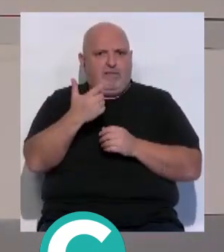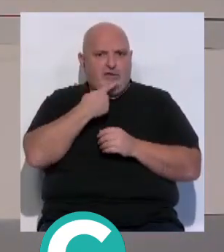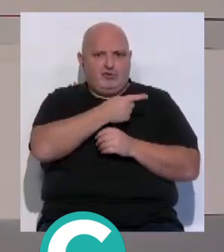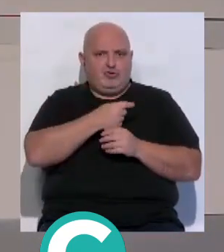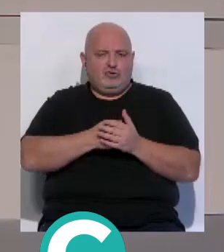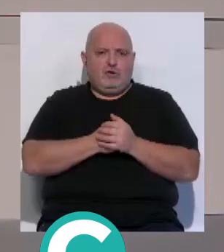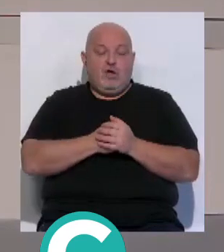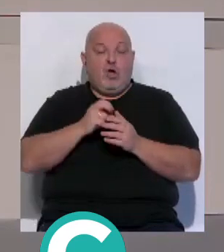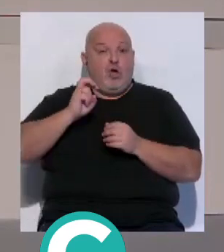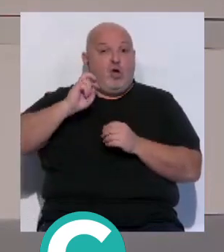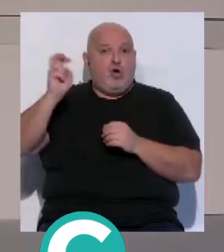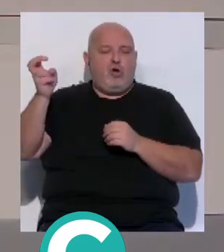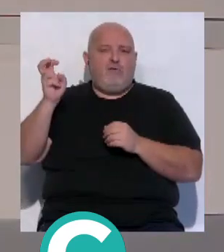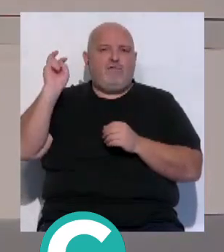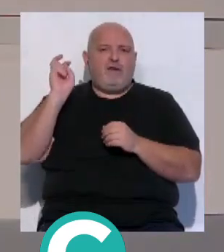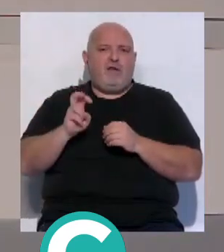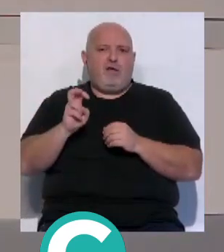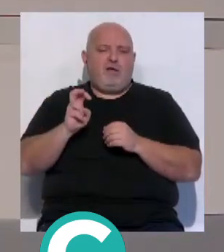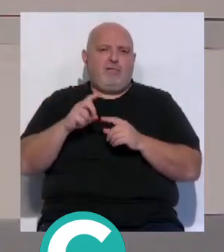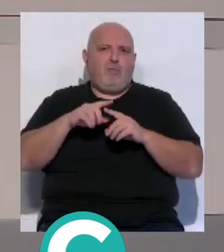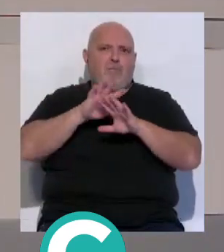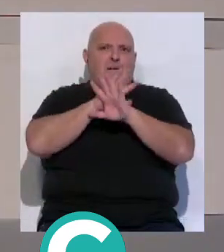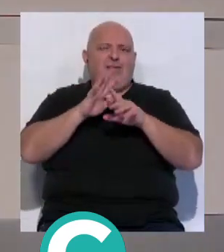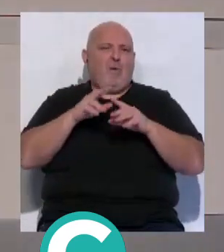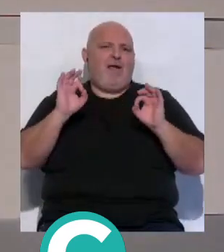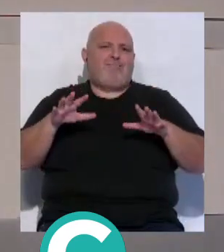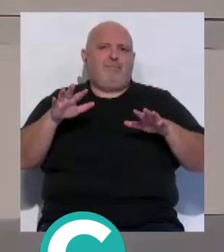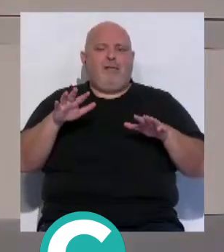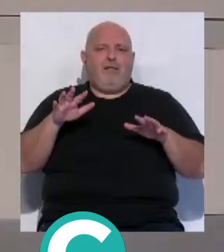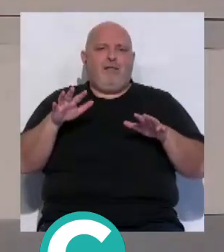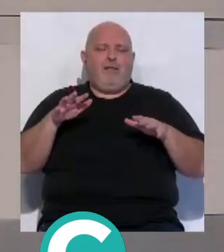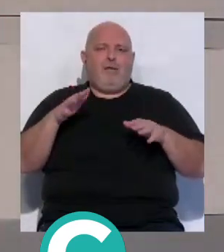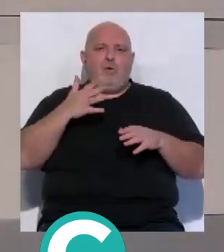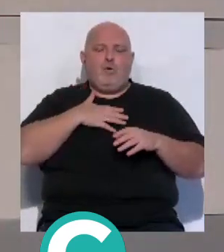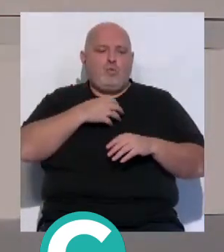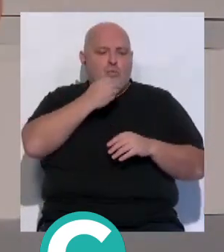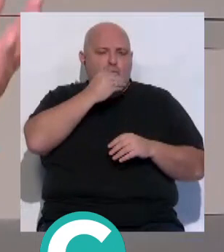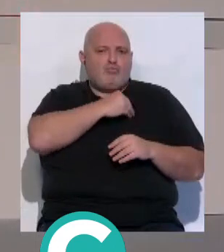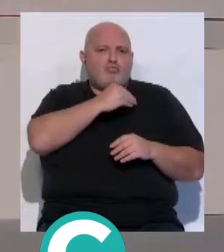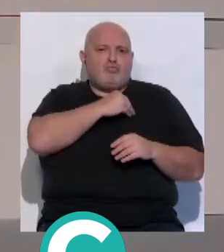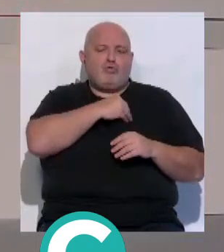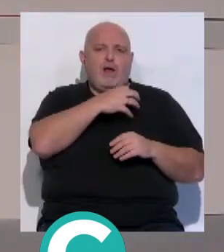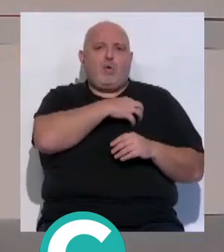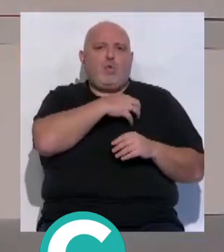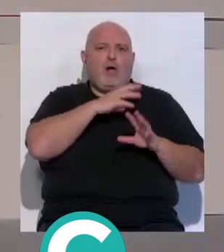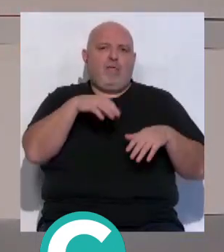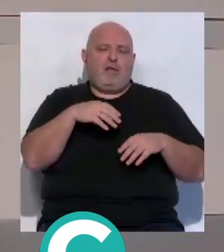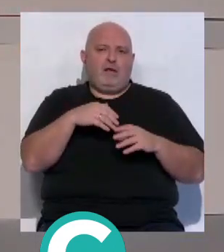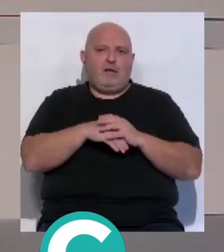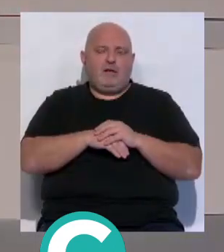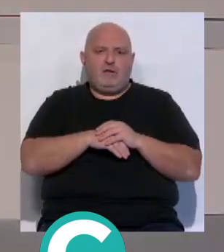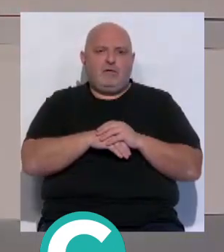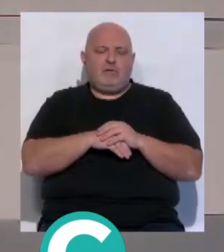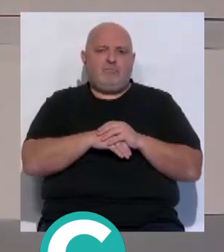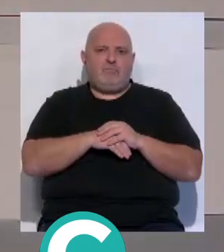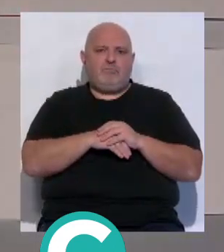otros vinieron otros fantasmas vinieron besándose el escudo del Cádiz que esto era yo creo en la